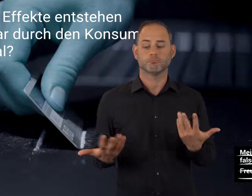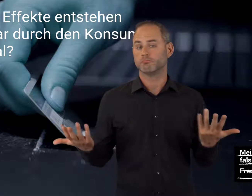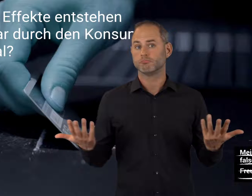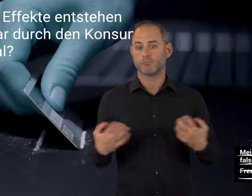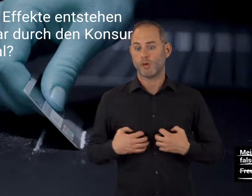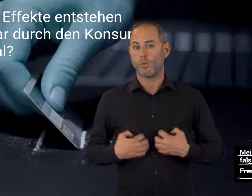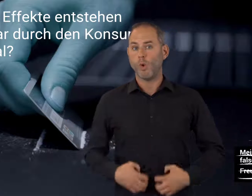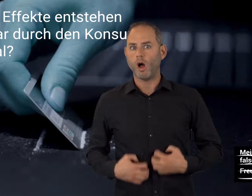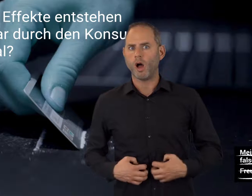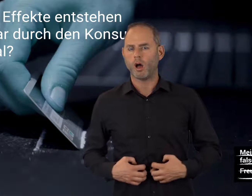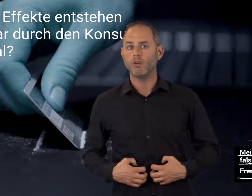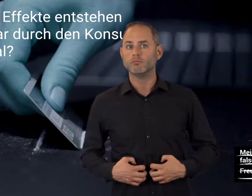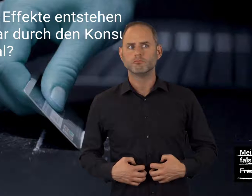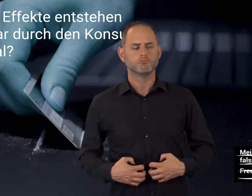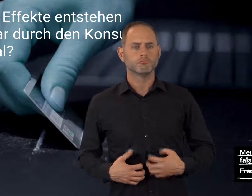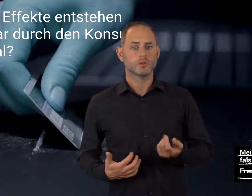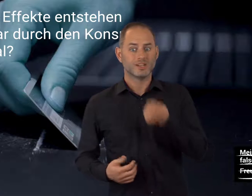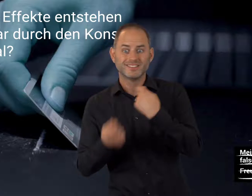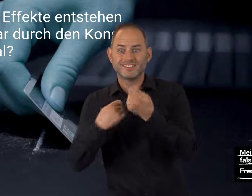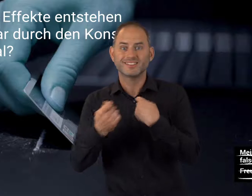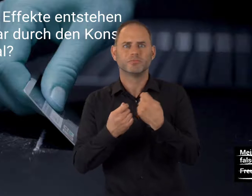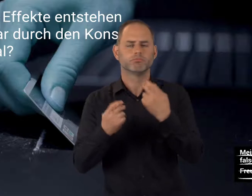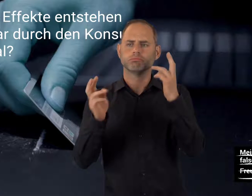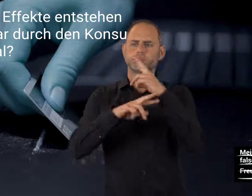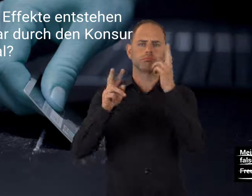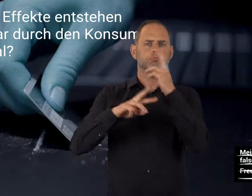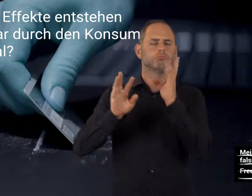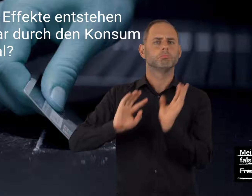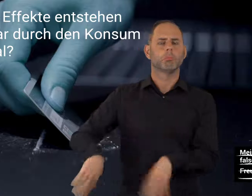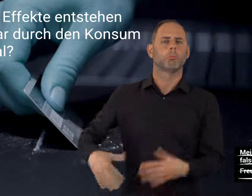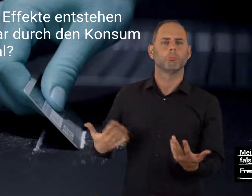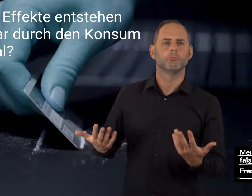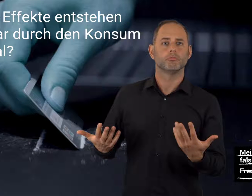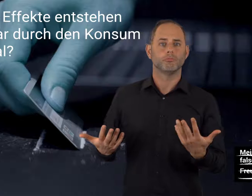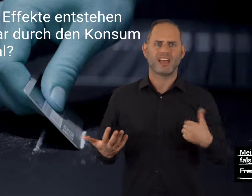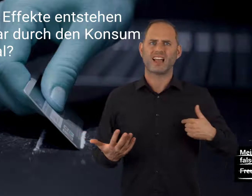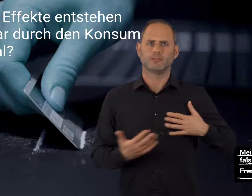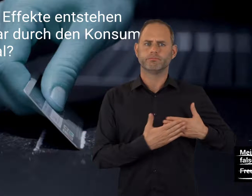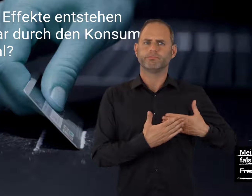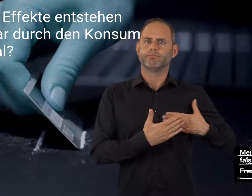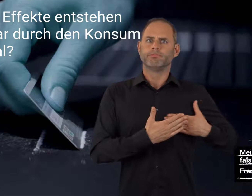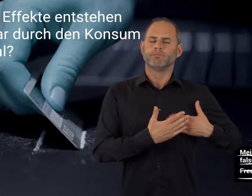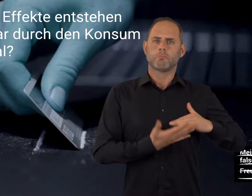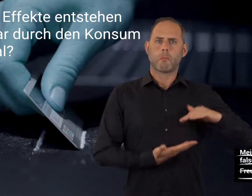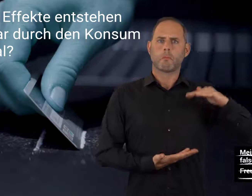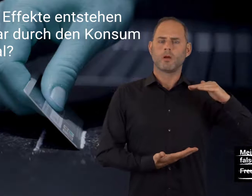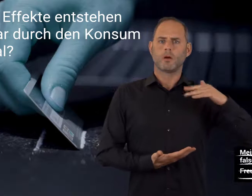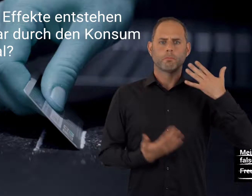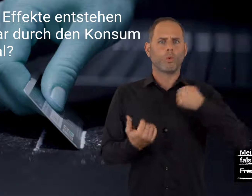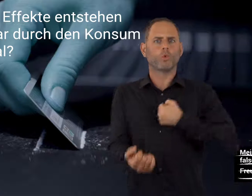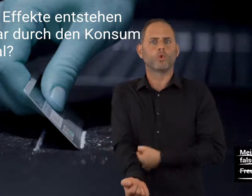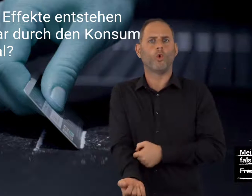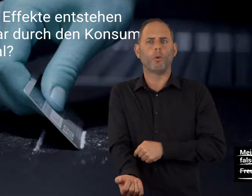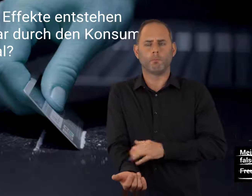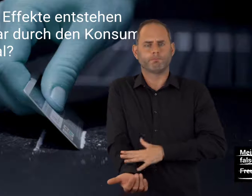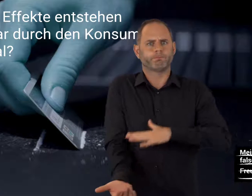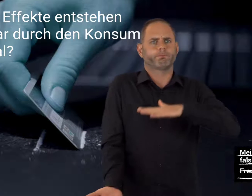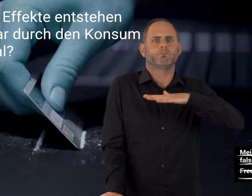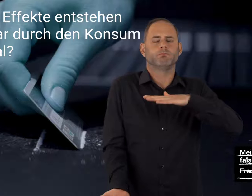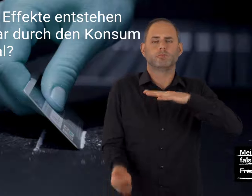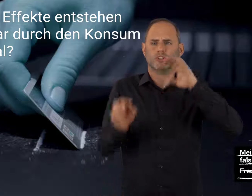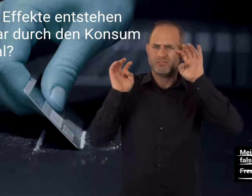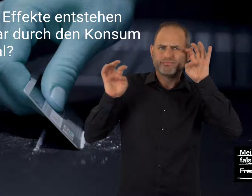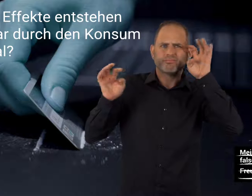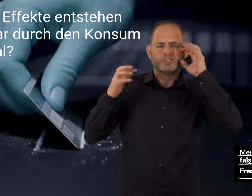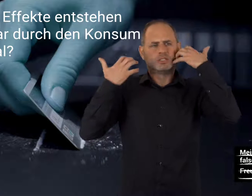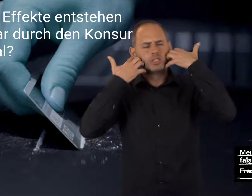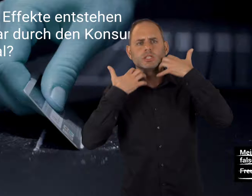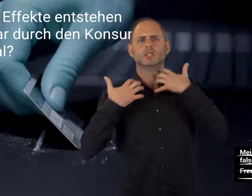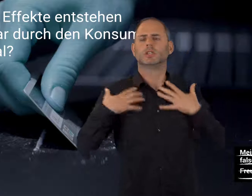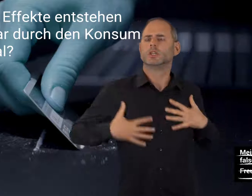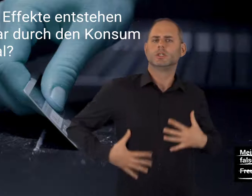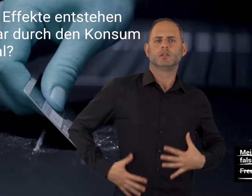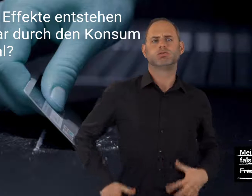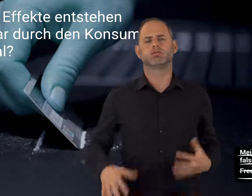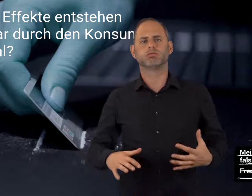Appetitverlust, Herzrasen, Bluthochdruck, Überhitzung